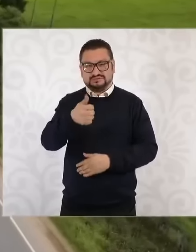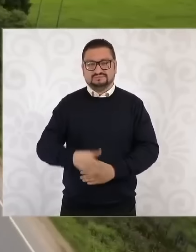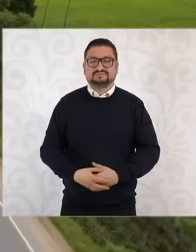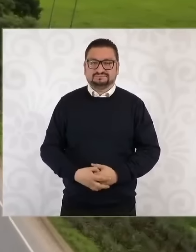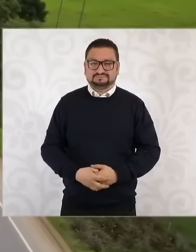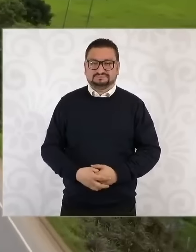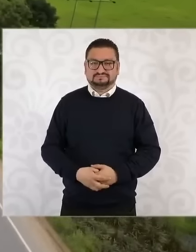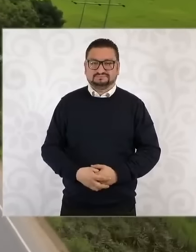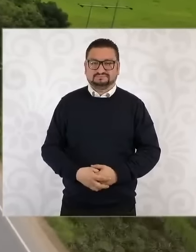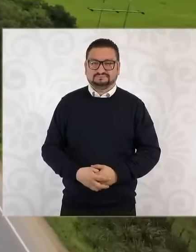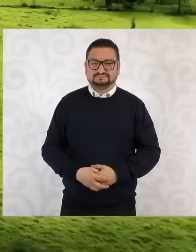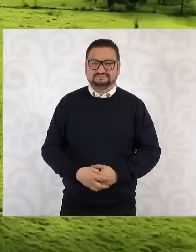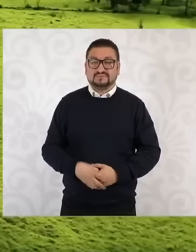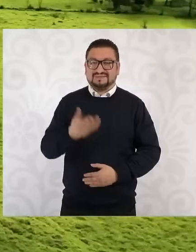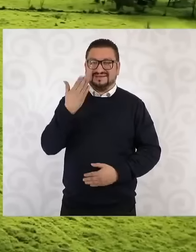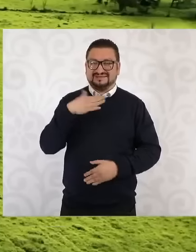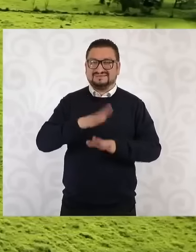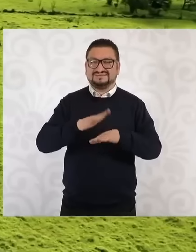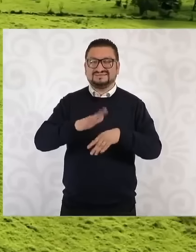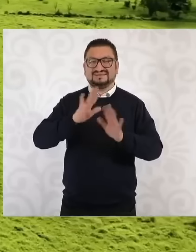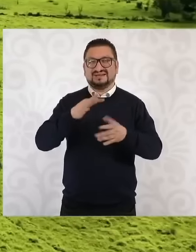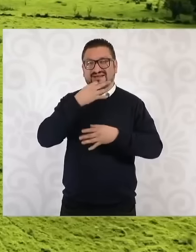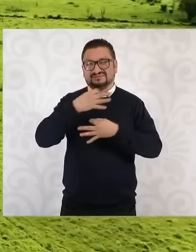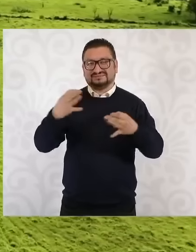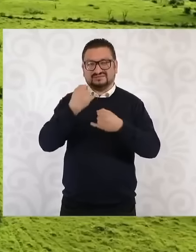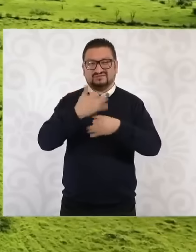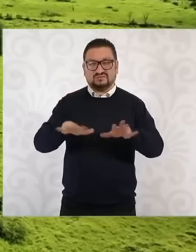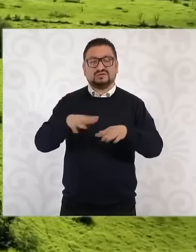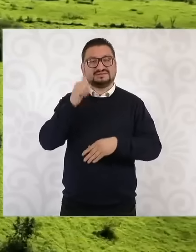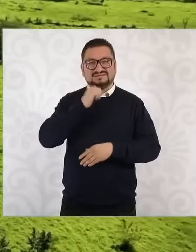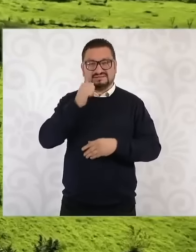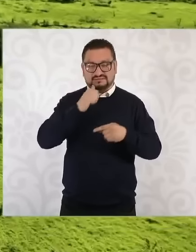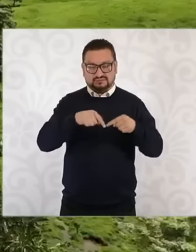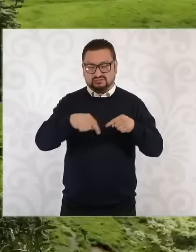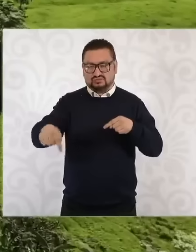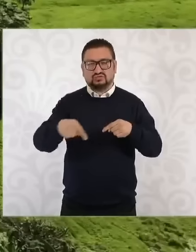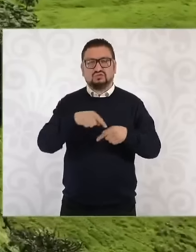Eh, como hemos informado en otras ocasiones, eh, siempre dejamos tramos operativos. Vamos avanzando